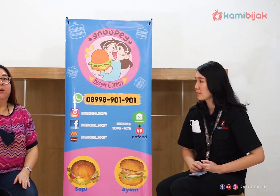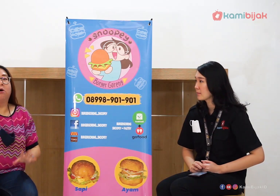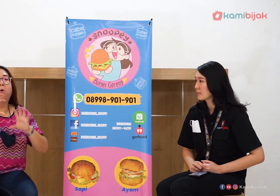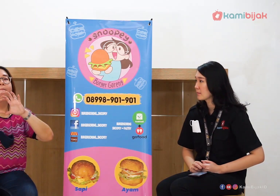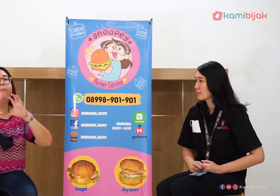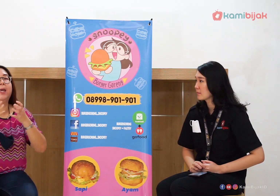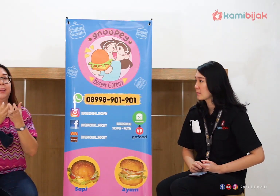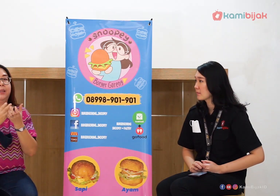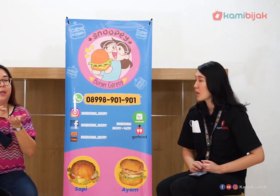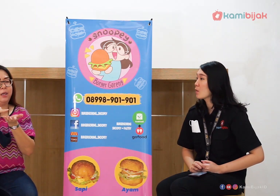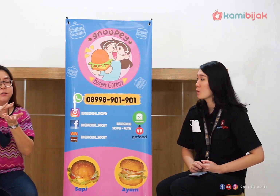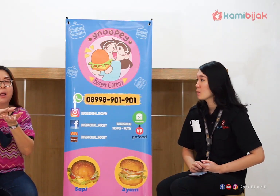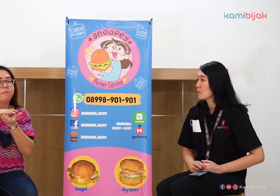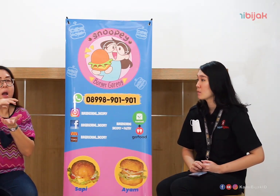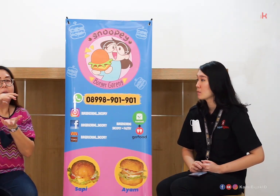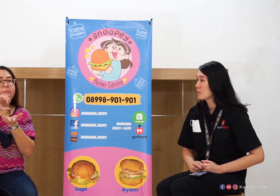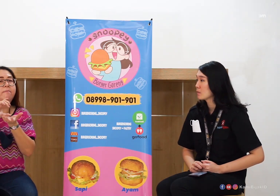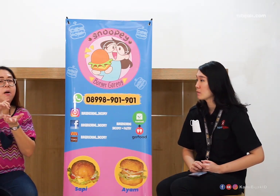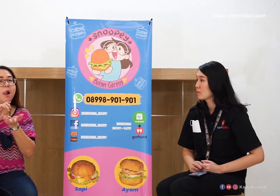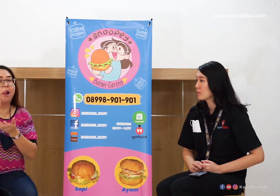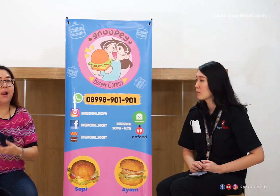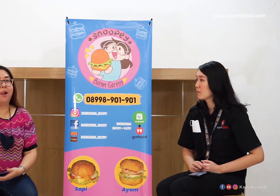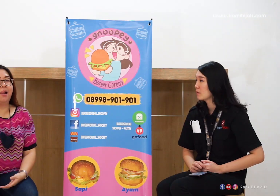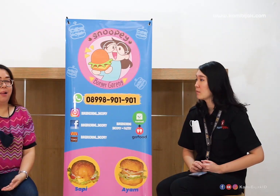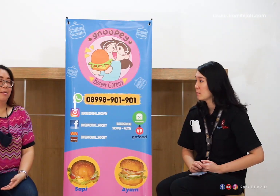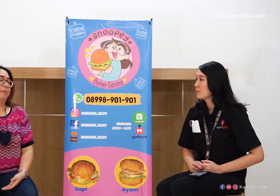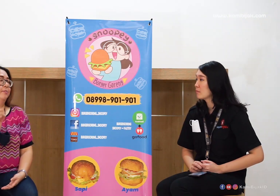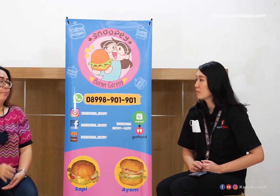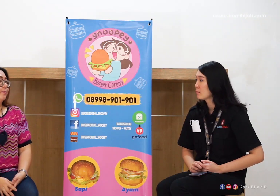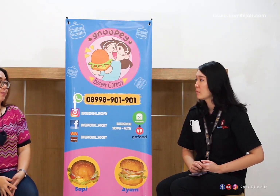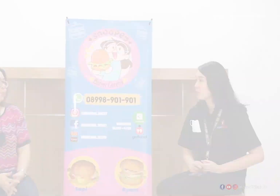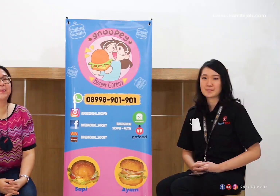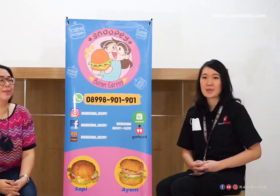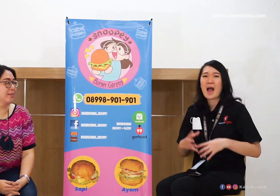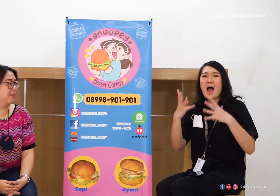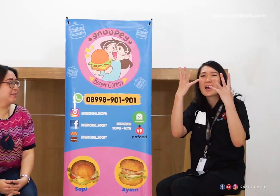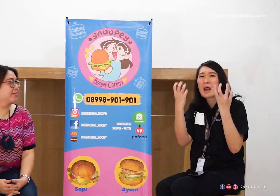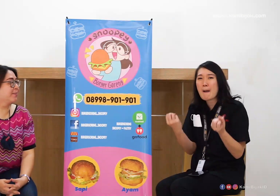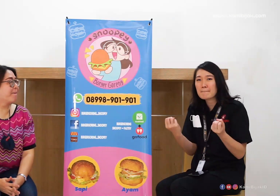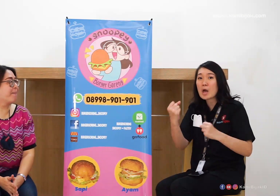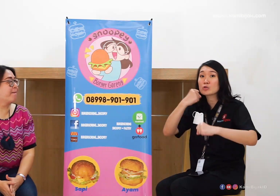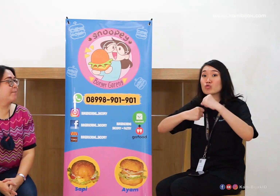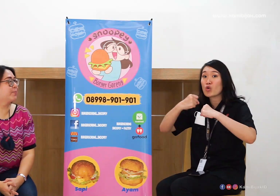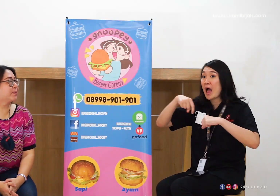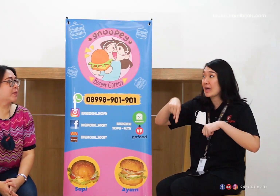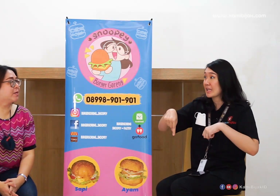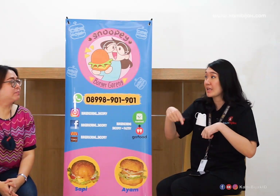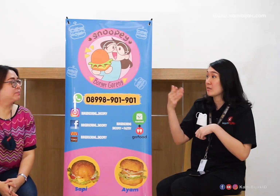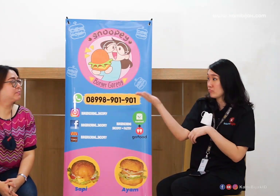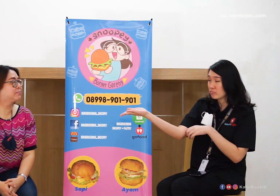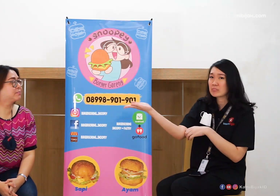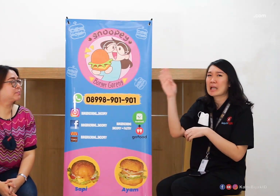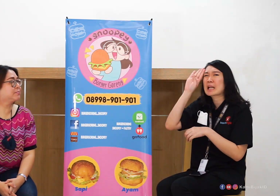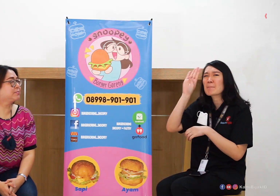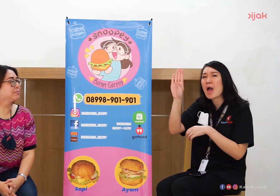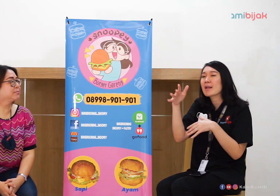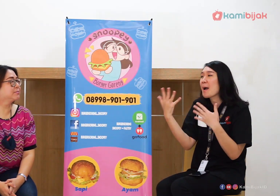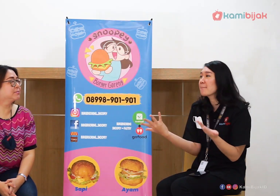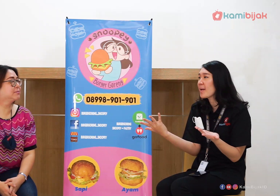Kalau 30k itu isinya lebih komplet, lebih banyak dan lebih tebal. Harapan ke depan apa untuk usaha ini?